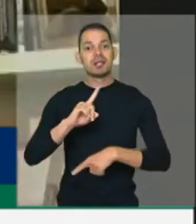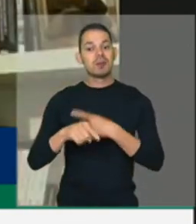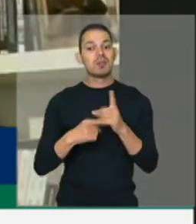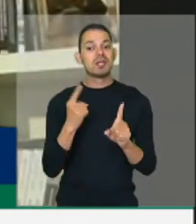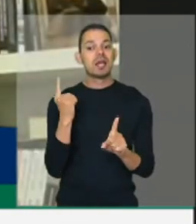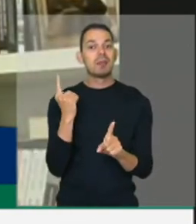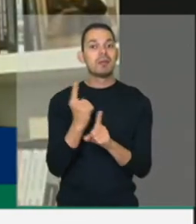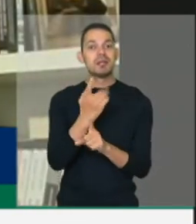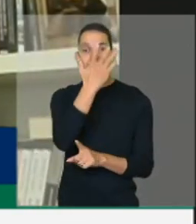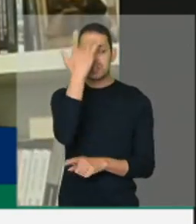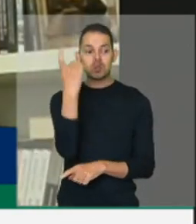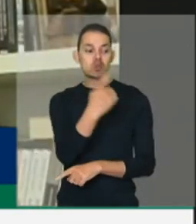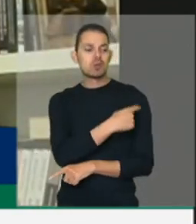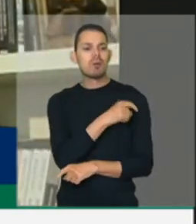VIRÁ. VÃO APARECER QUEM VAI TOMAR ESSAS VACINAS. VAI